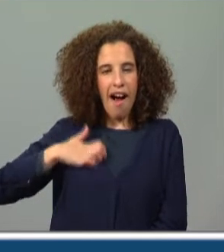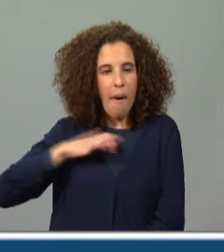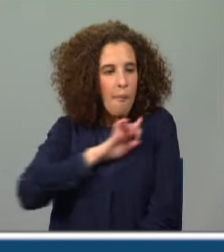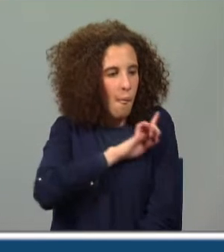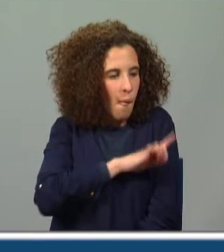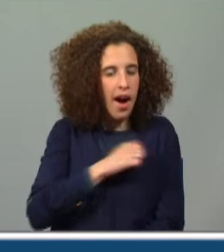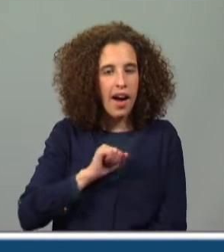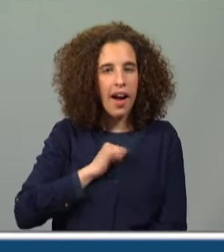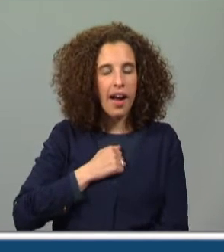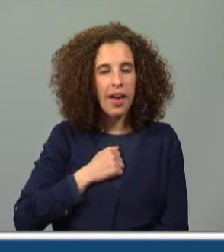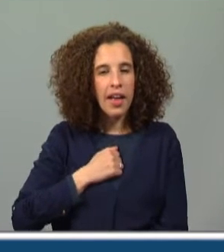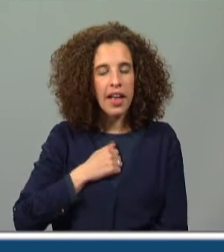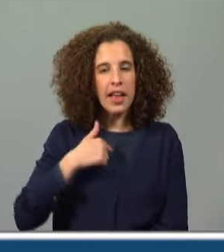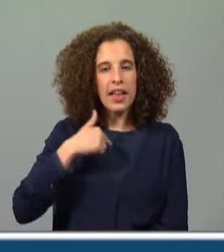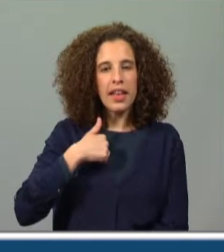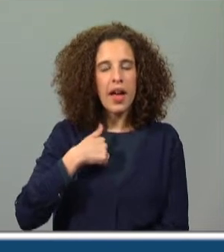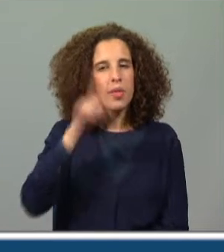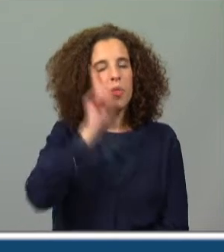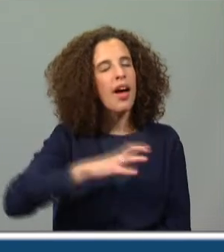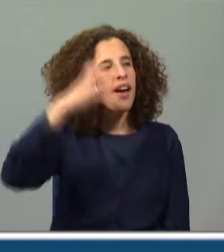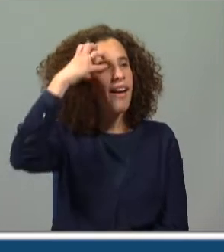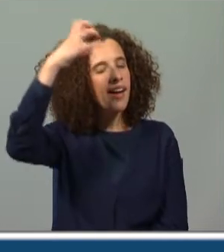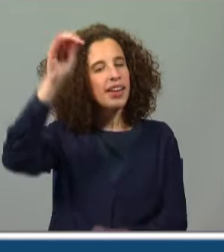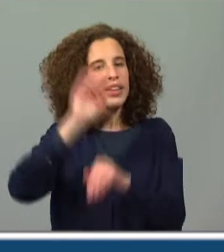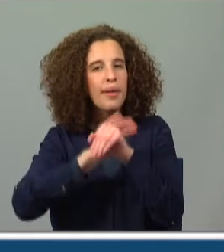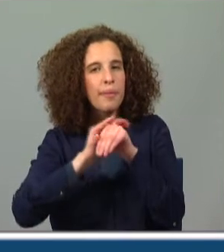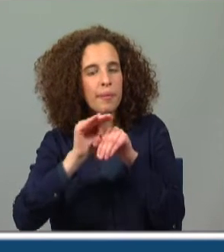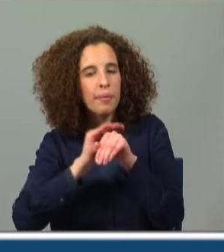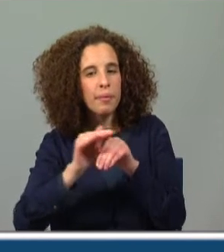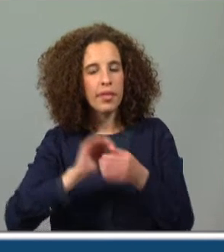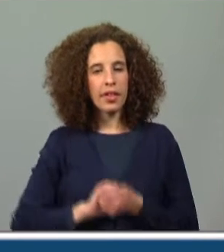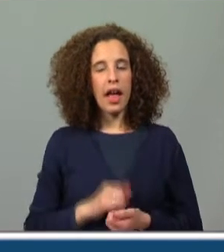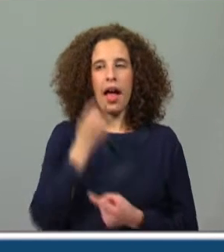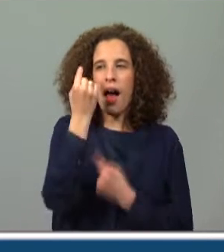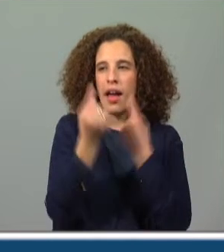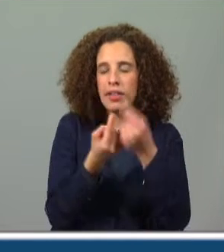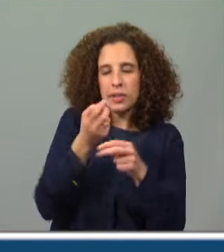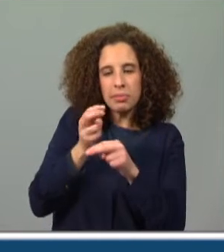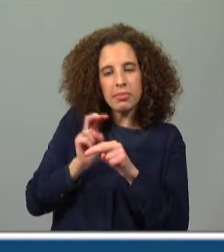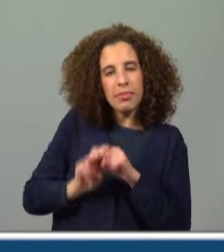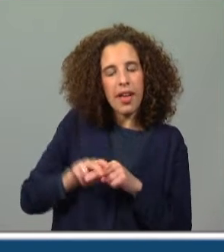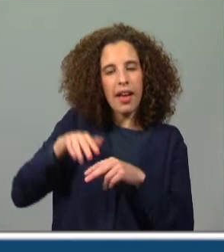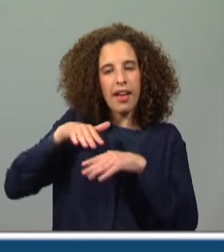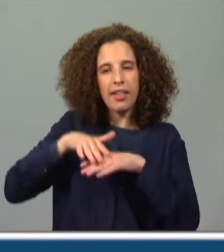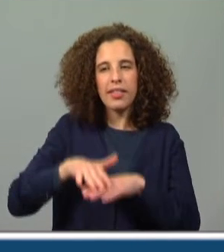mim eu era uma rainha delicada às vezes sentavam na rede balançando-me 我是個精緻的女王有時坐在吊床上搖晃著我